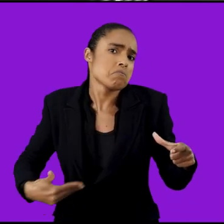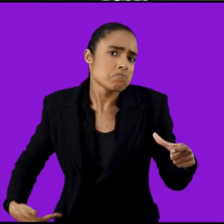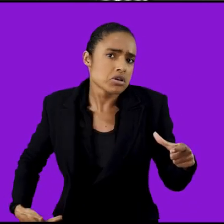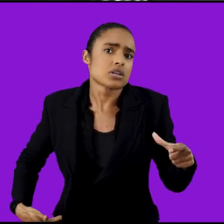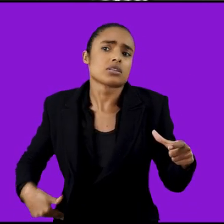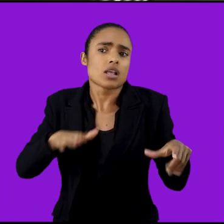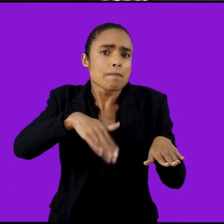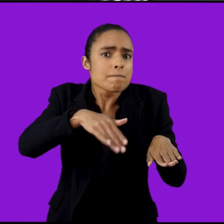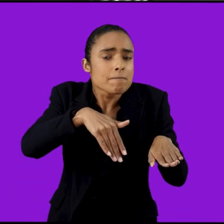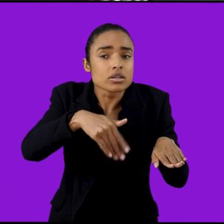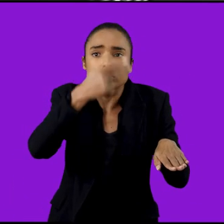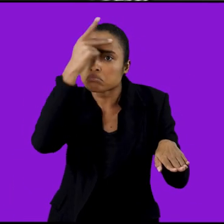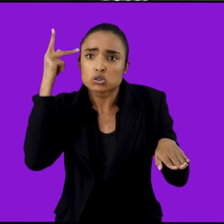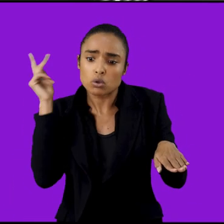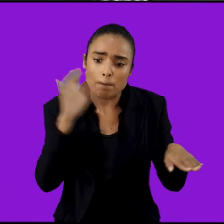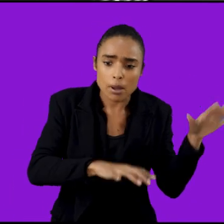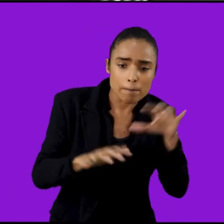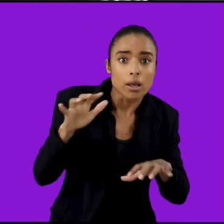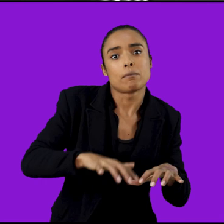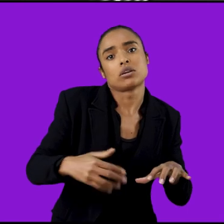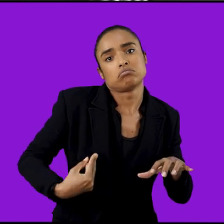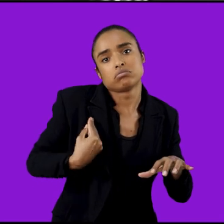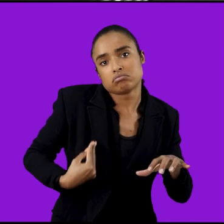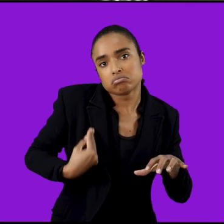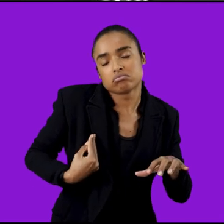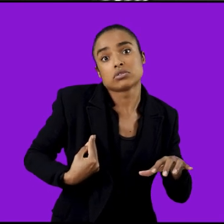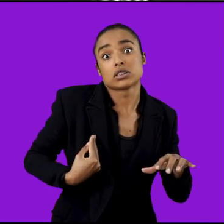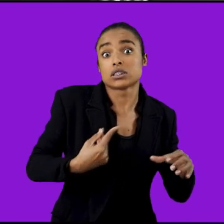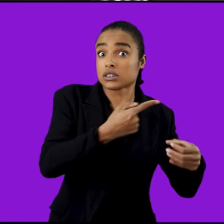população usufruísse daquilo. Menos a população preta